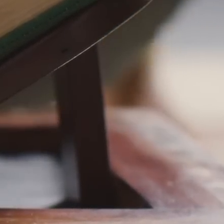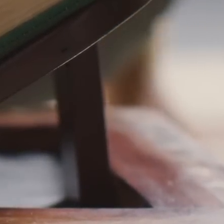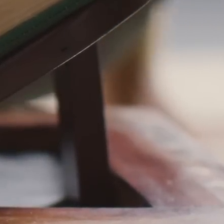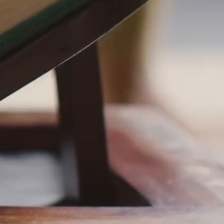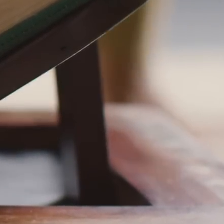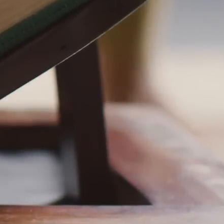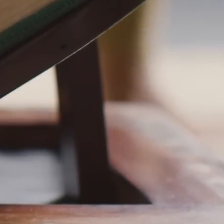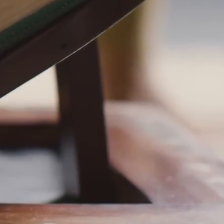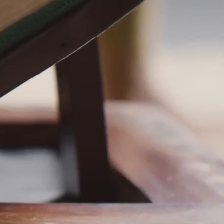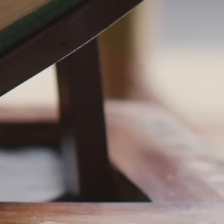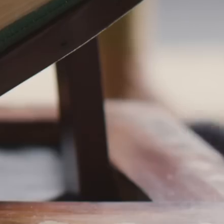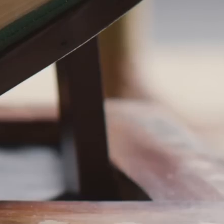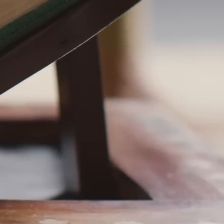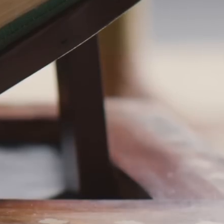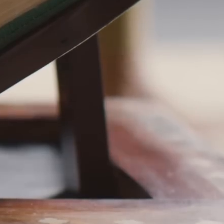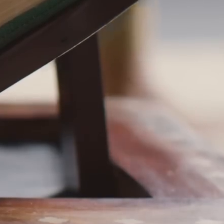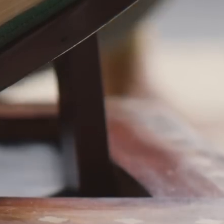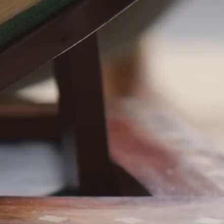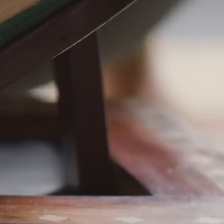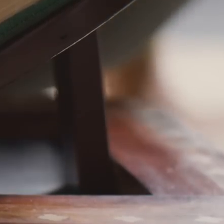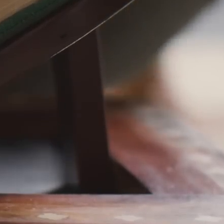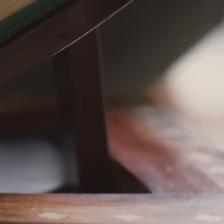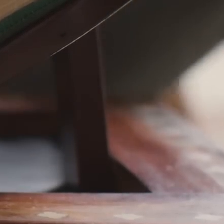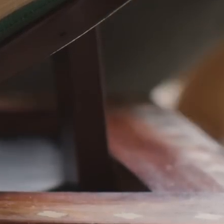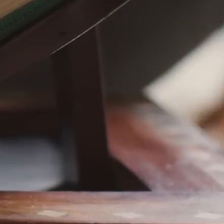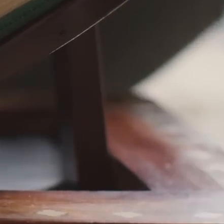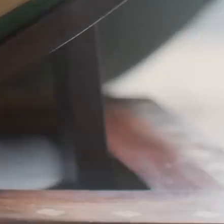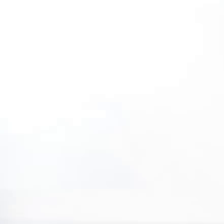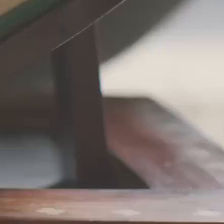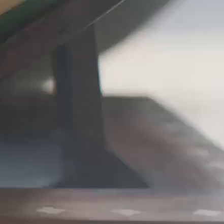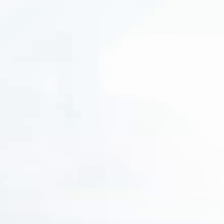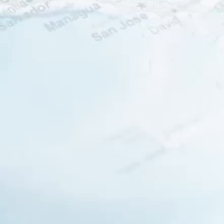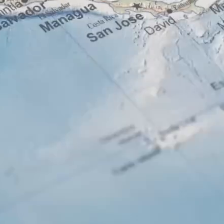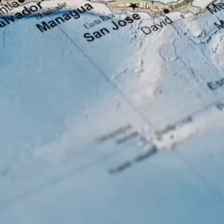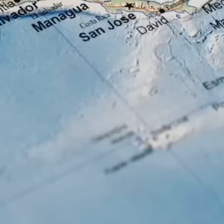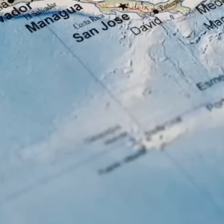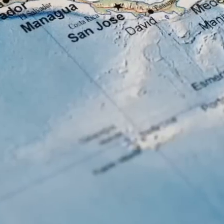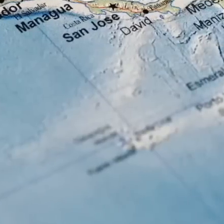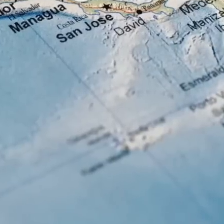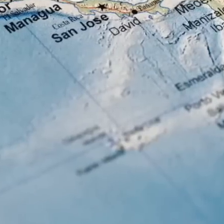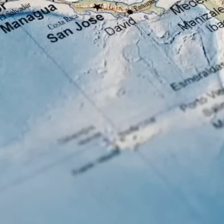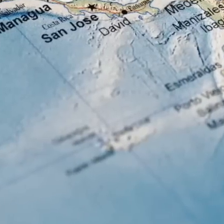cambiará el nombre del Golfo de México a Golfo de América toda vez que se trata de un enmienda